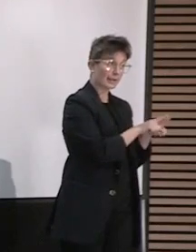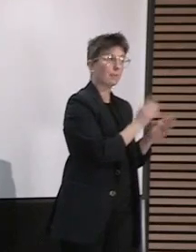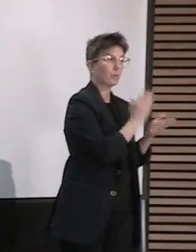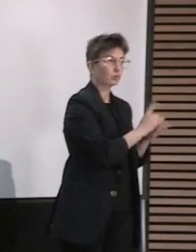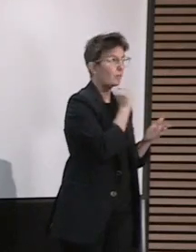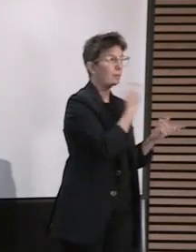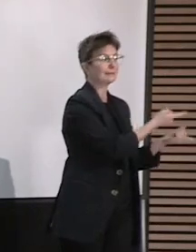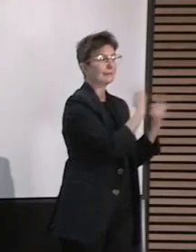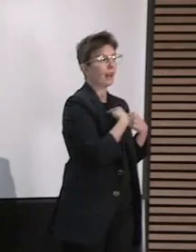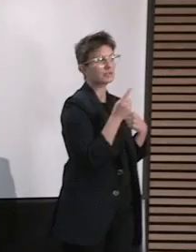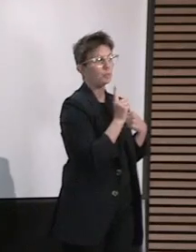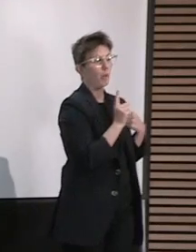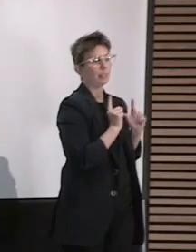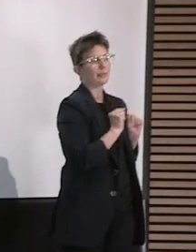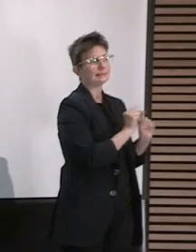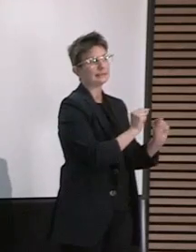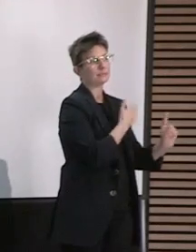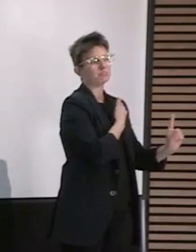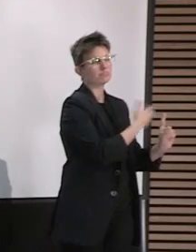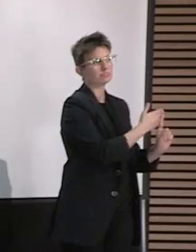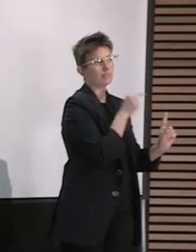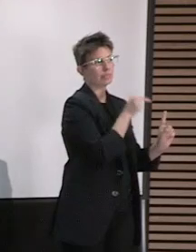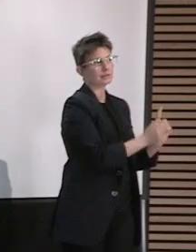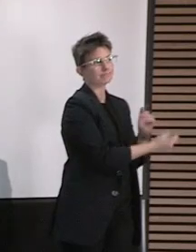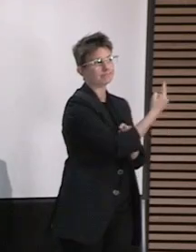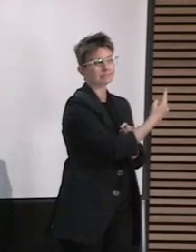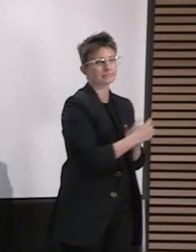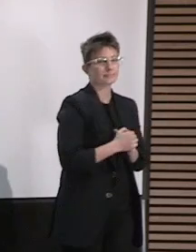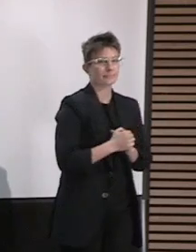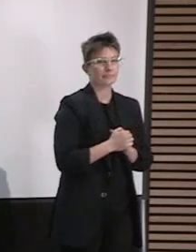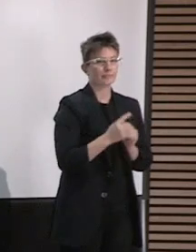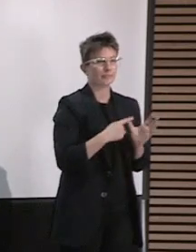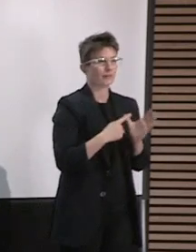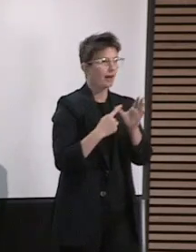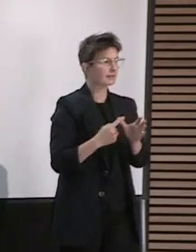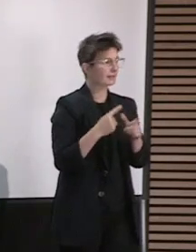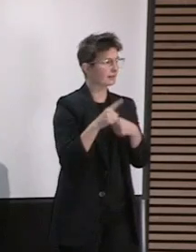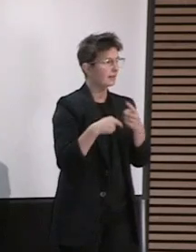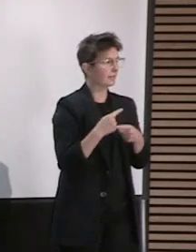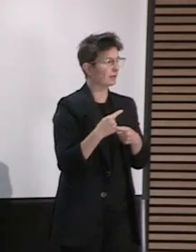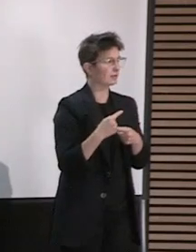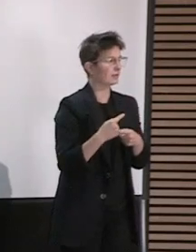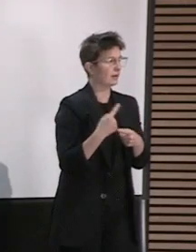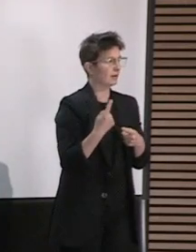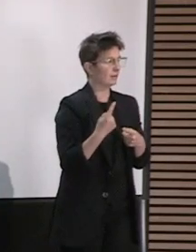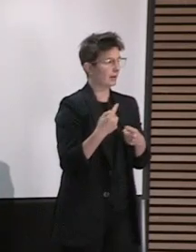kamupene umanga tuuturu nui a tawhio noa te pehea e mau ai to ratou noho haum punaha he.